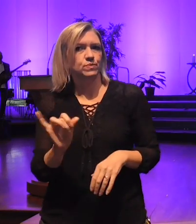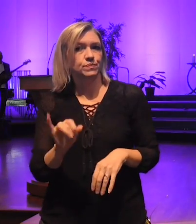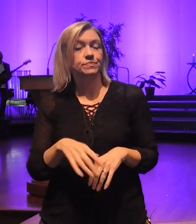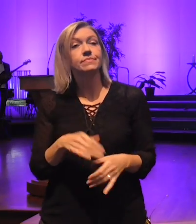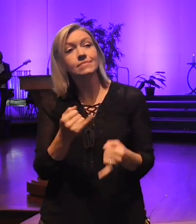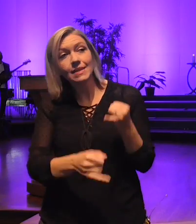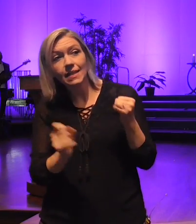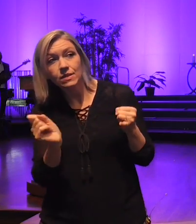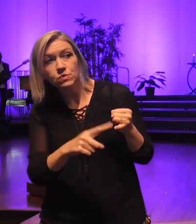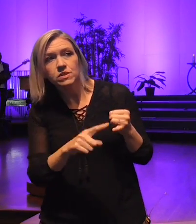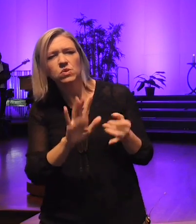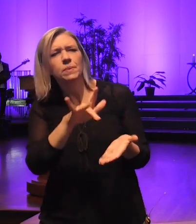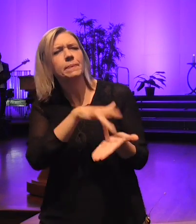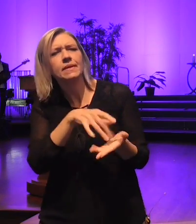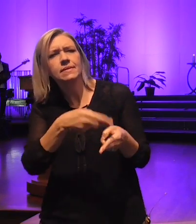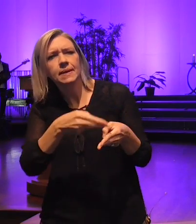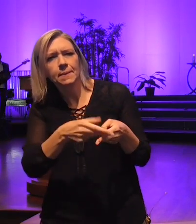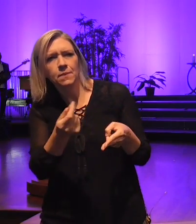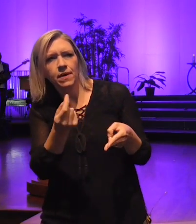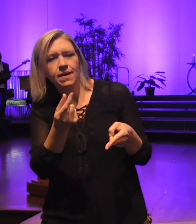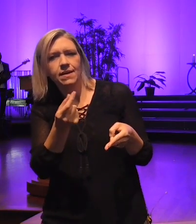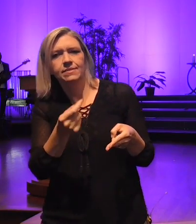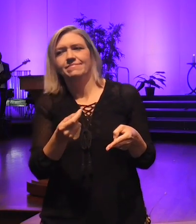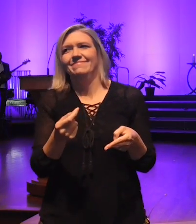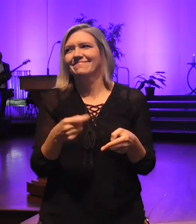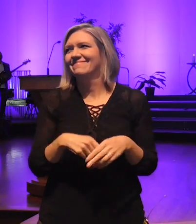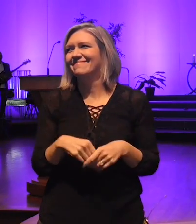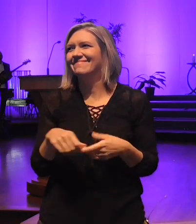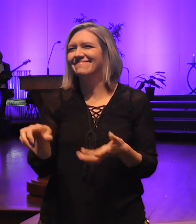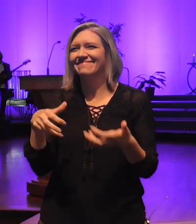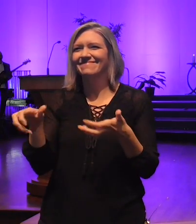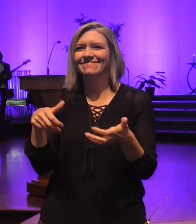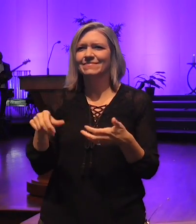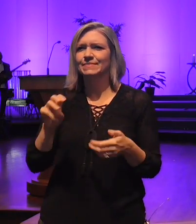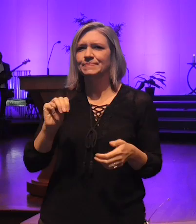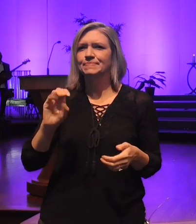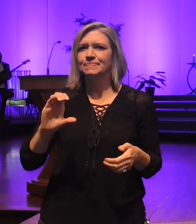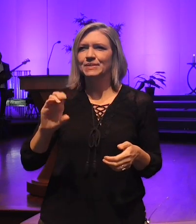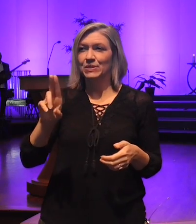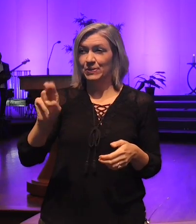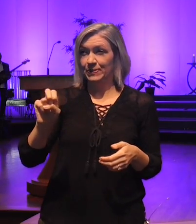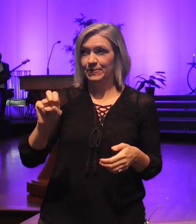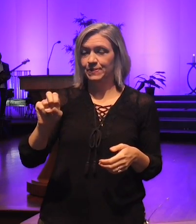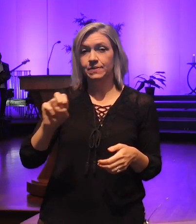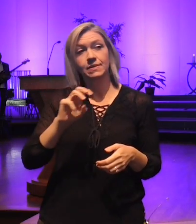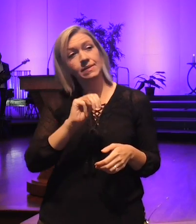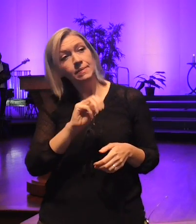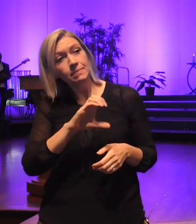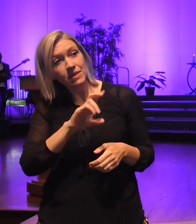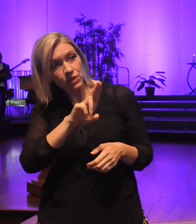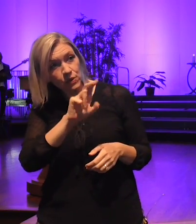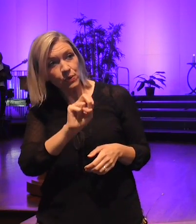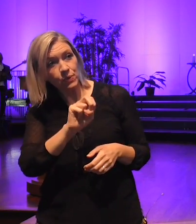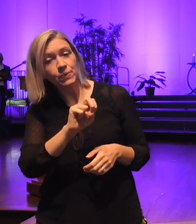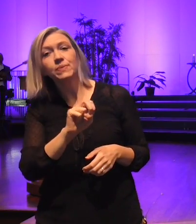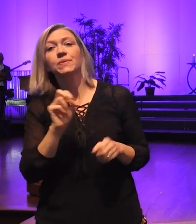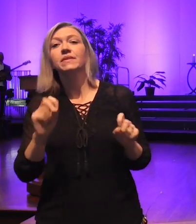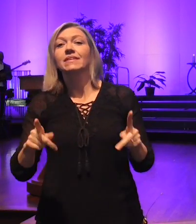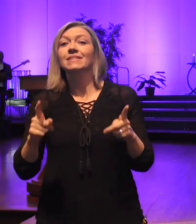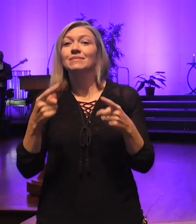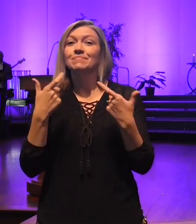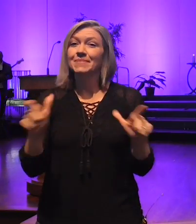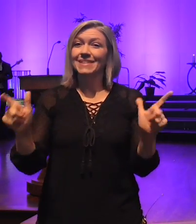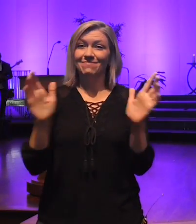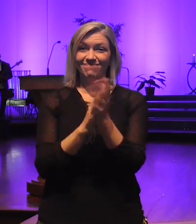pregunta, ¿cuál es tu segundo nombre? McHugh. McHugh, un gran agradecimiento a todos los voluntarios que hacen que